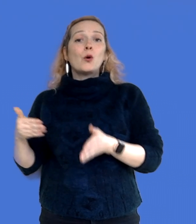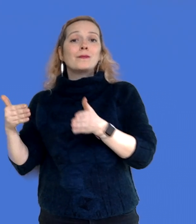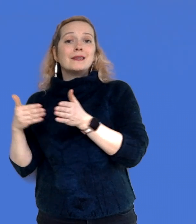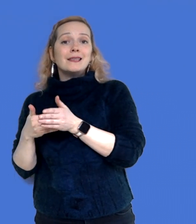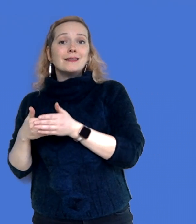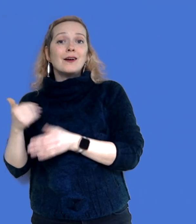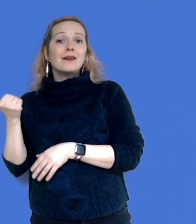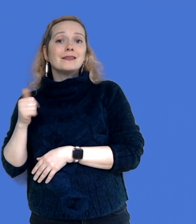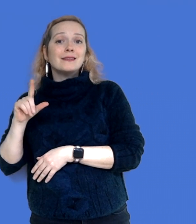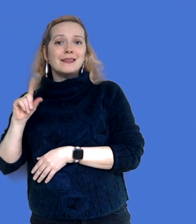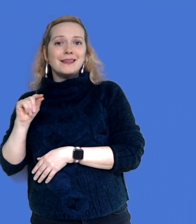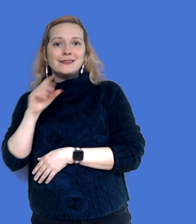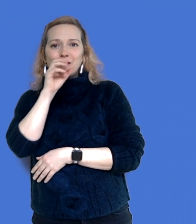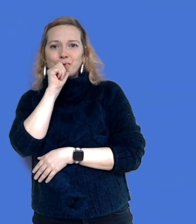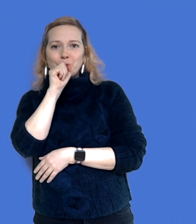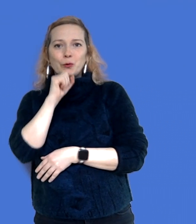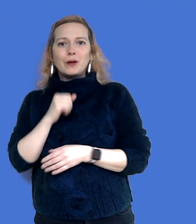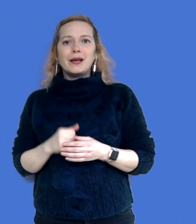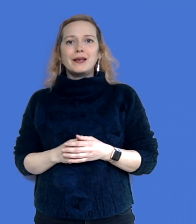op dinsdag 16/02/2021.